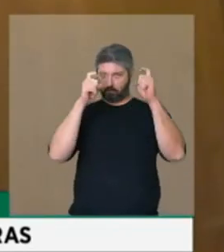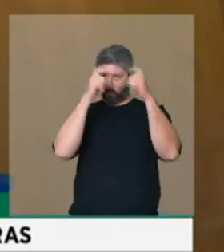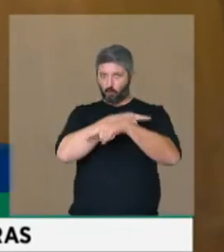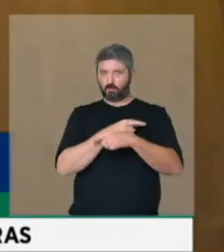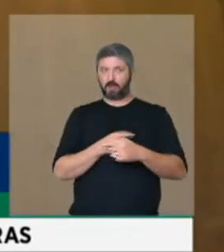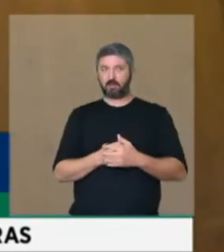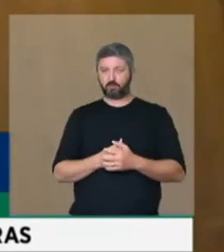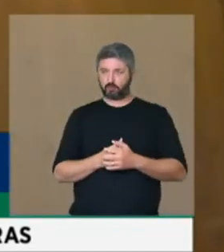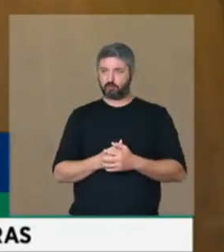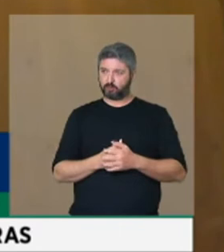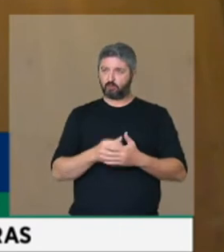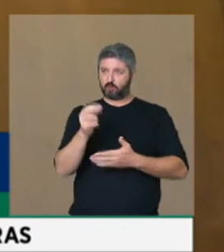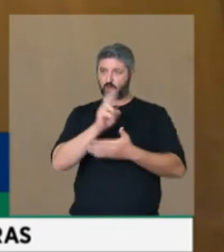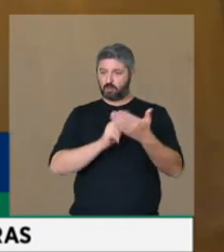RELATÓRIO APRESENTADO. -- [PRESIDENTE]: COMO